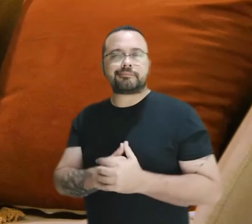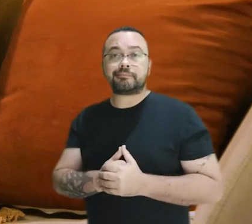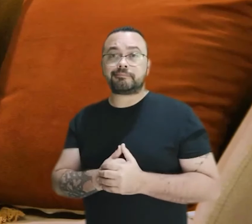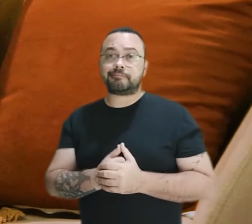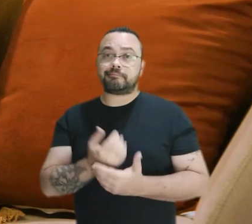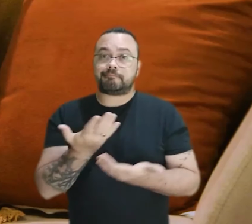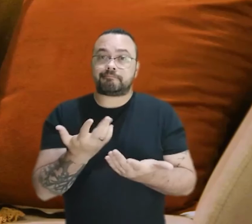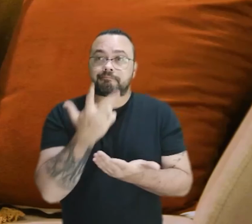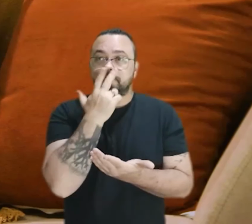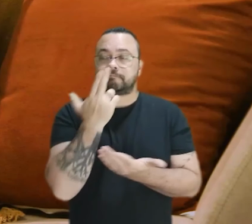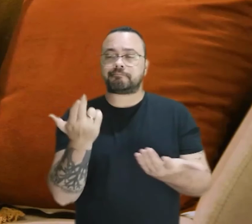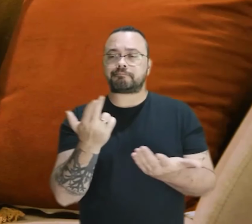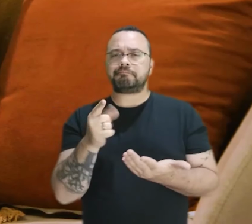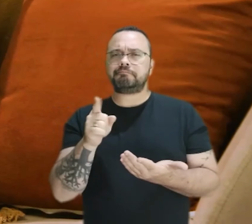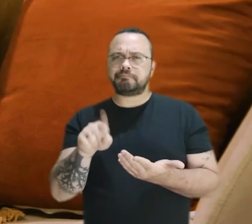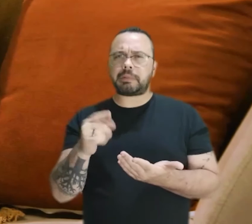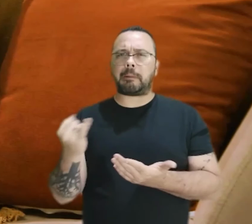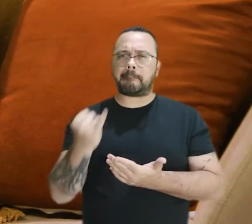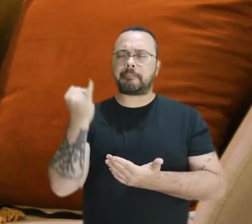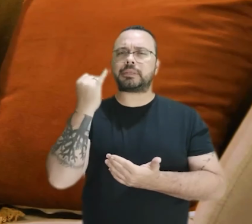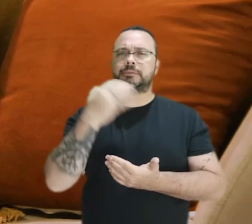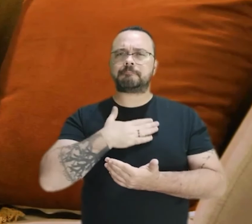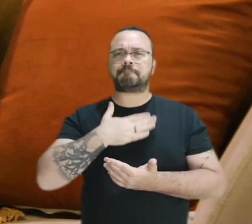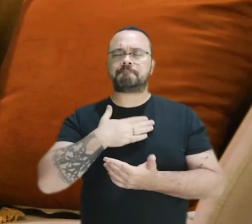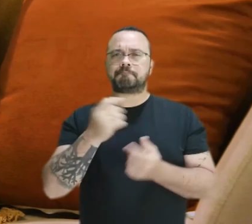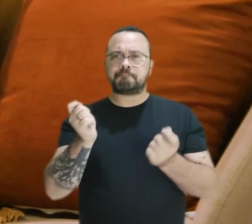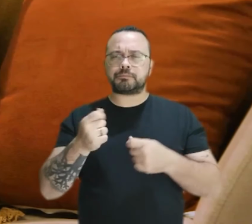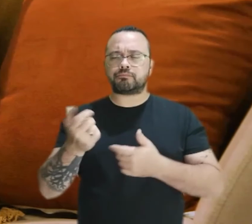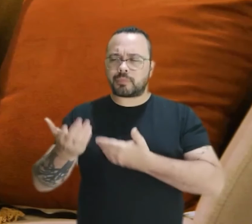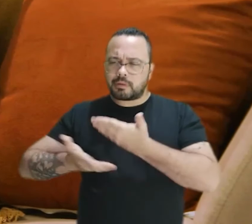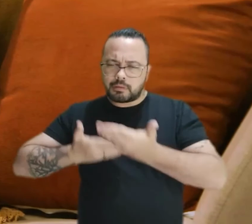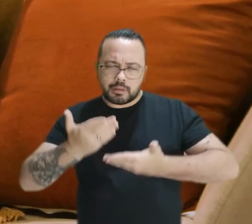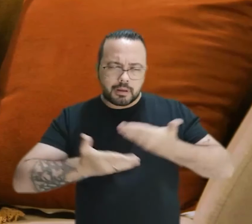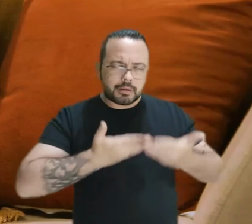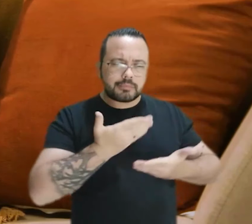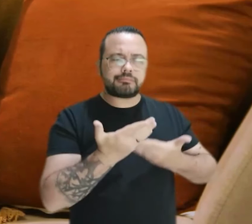Eu acho que isso foi essencial pra mim, sabe? Trocar e... finalmente,